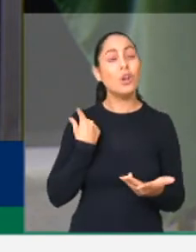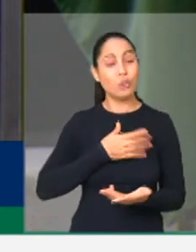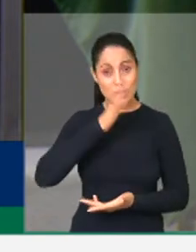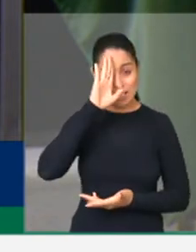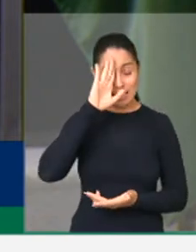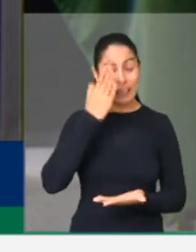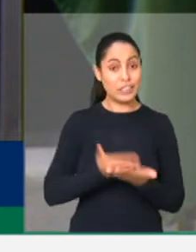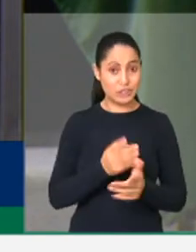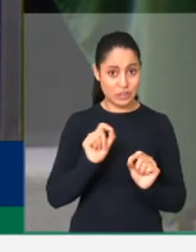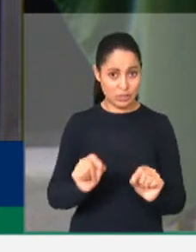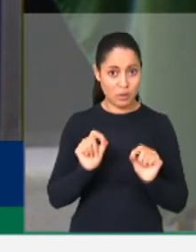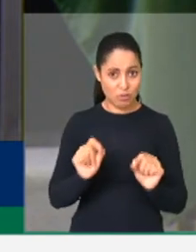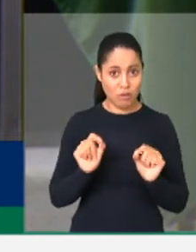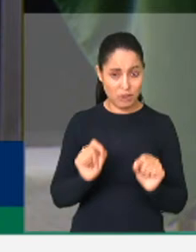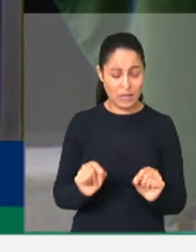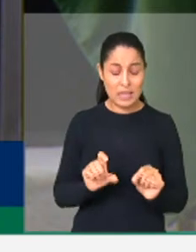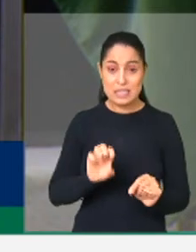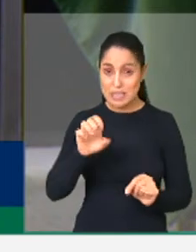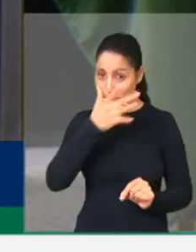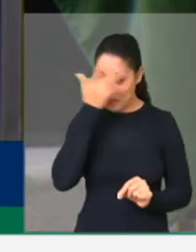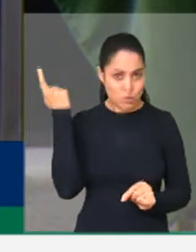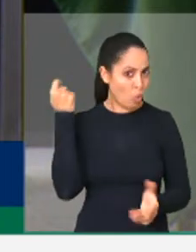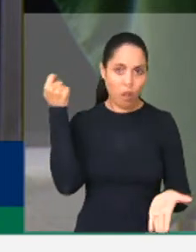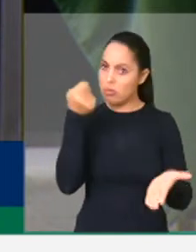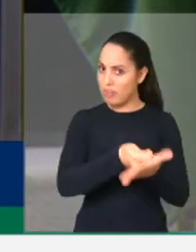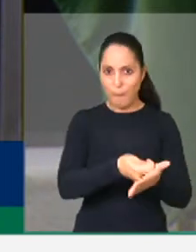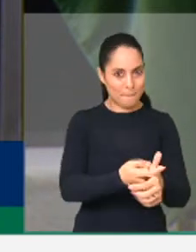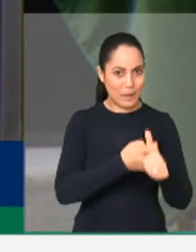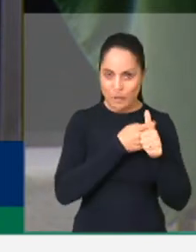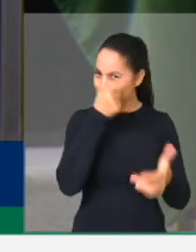32 EMENDAS COM PERTINÊNCIA TEMÁTICA ACREDITAMOS QUE ALGUMAS LOGO APRIMORAR A MEDIDA PROVISÓRIA EM ANÁLISE